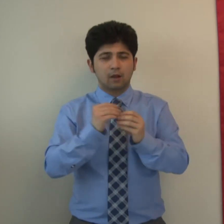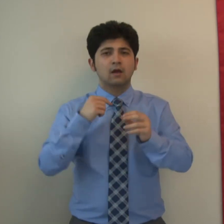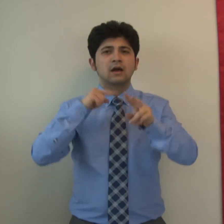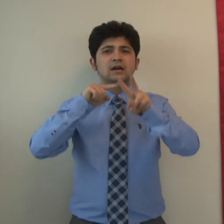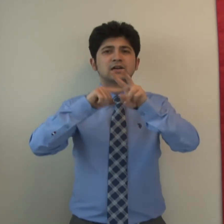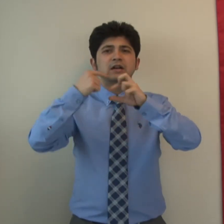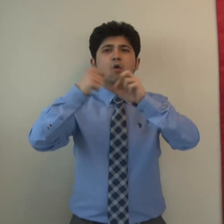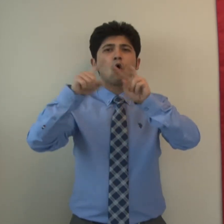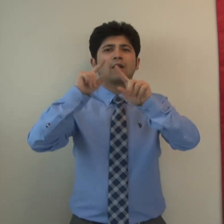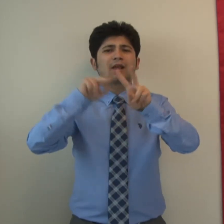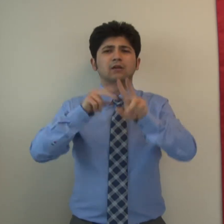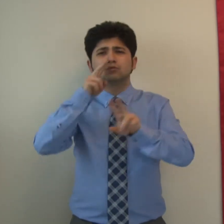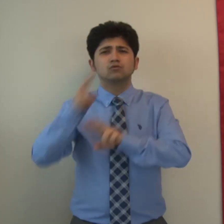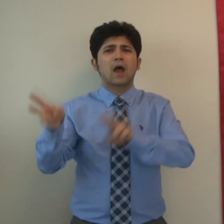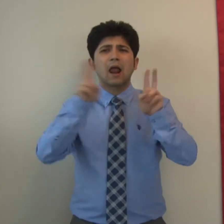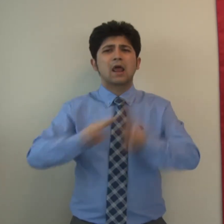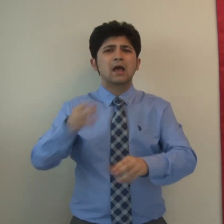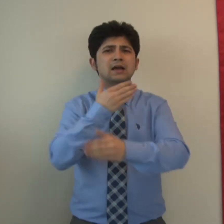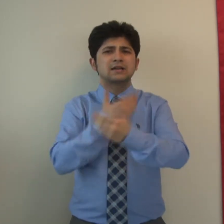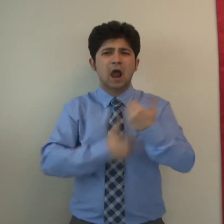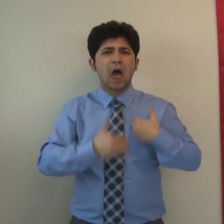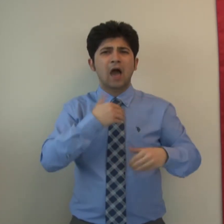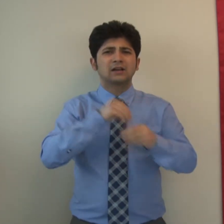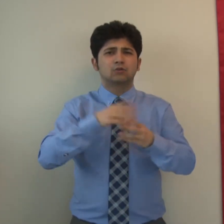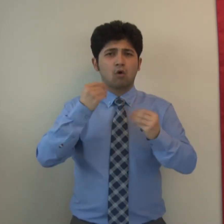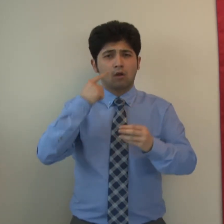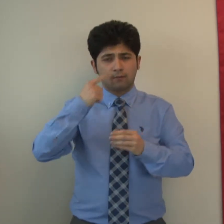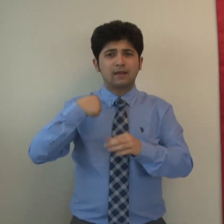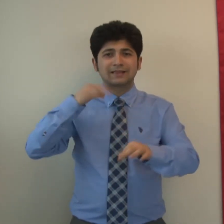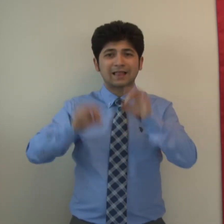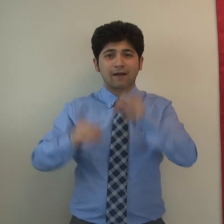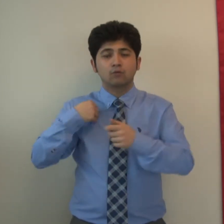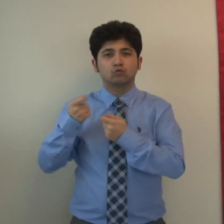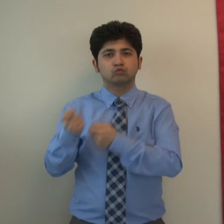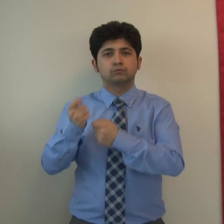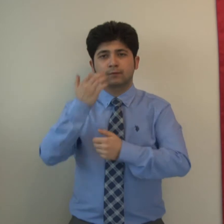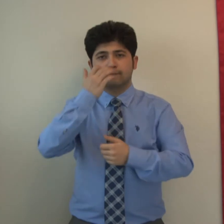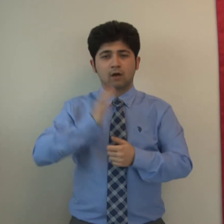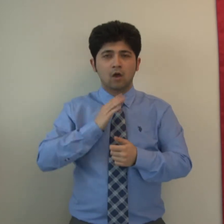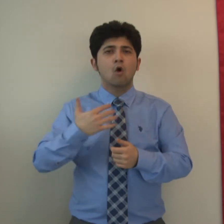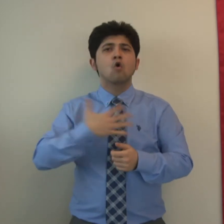“Kronik Yara Bakımı Kursu ” da düzenlenecektir.